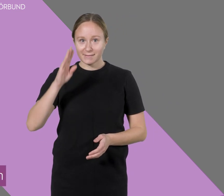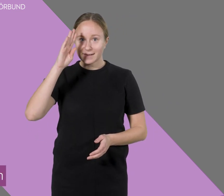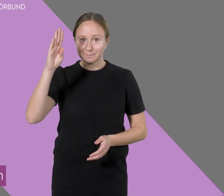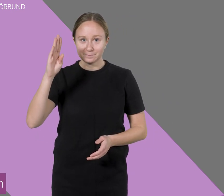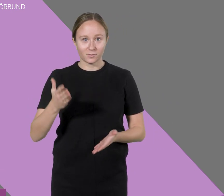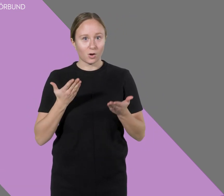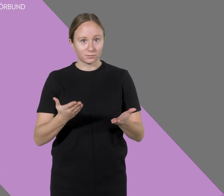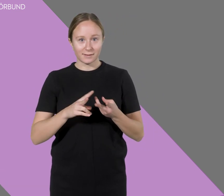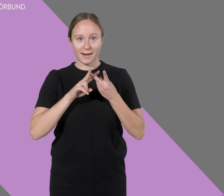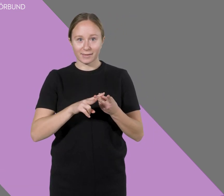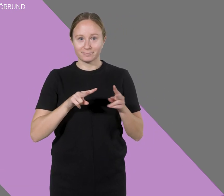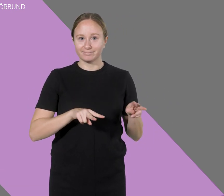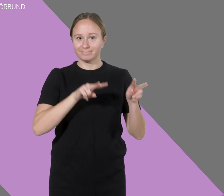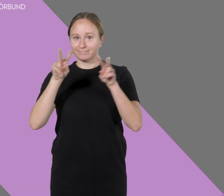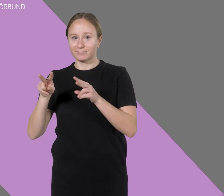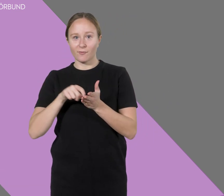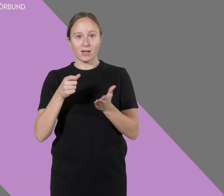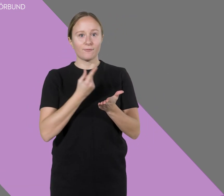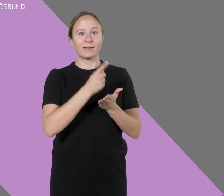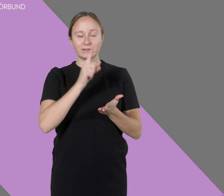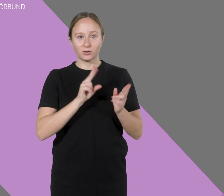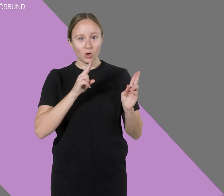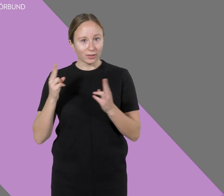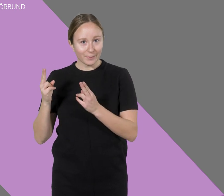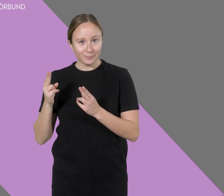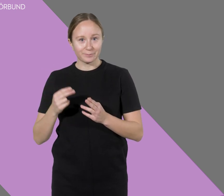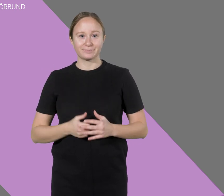Hej! Det är åter dags att ta en titt på veckans viktigaste nyheter.